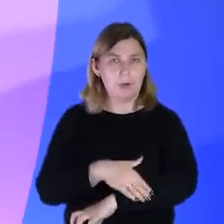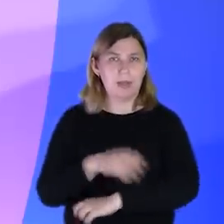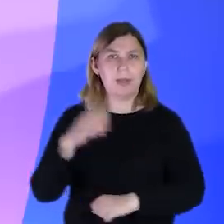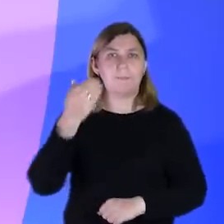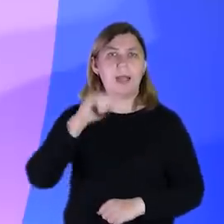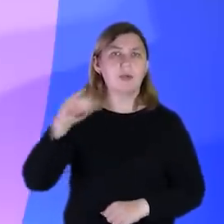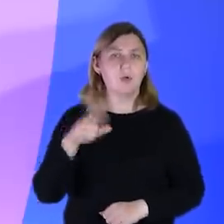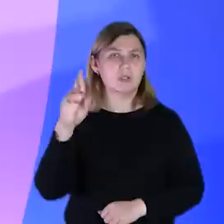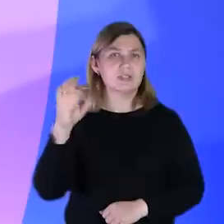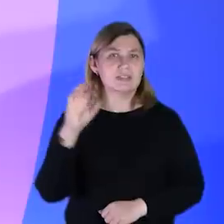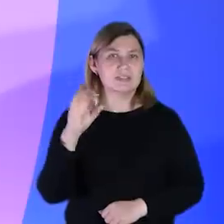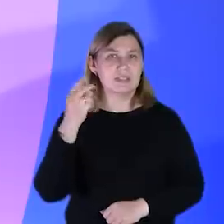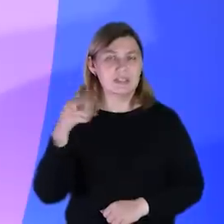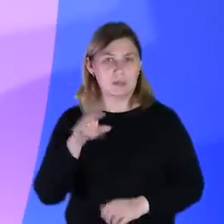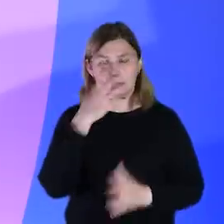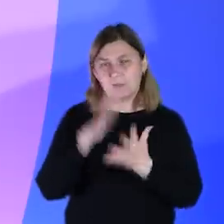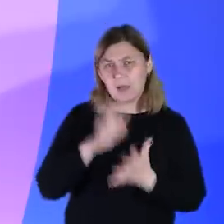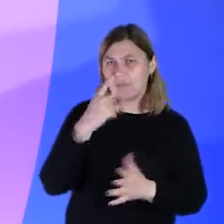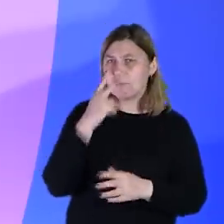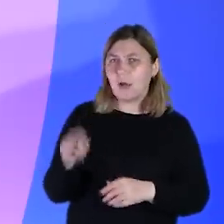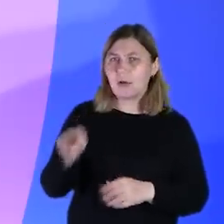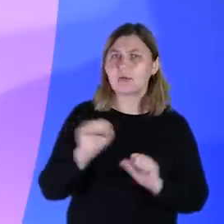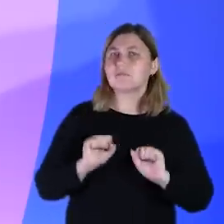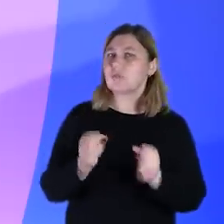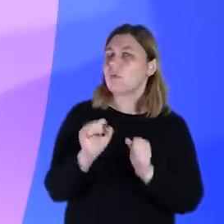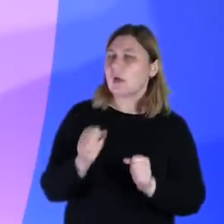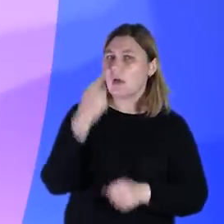majora Skindera, w którym on charakteryzuje działania sowieckiego wywiadu w sposób, no,